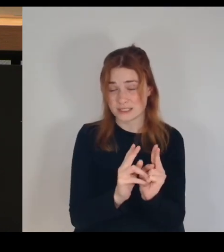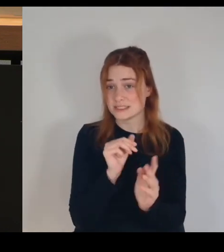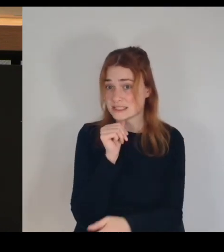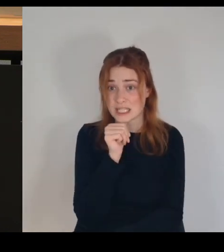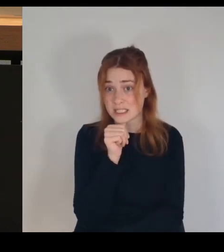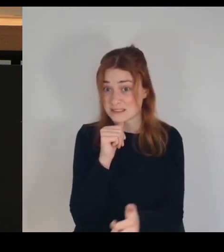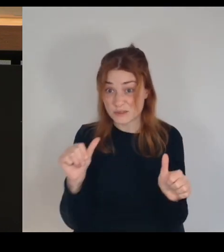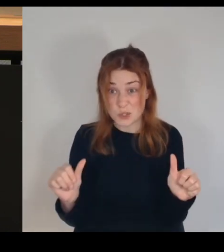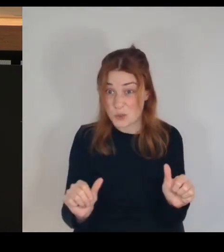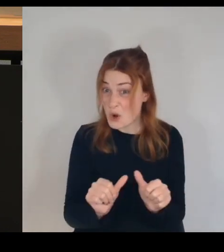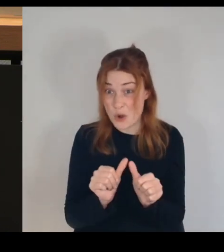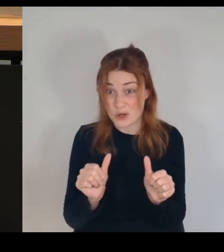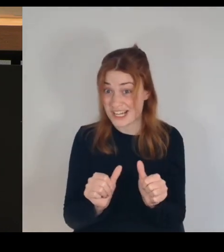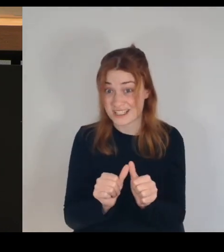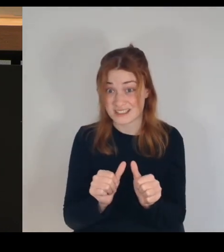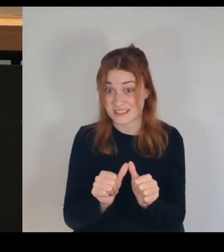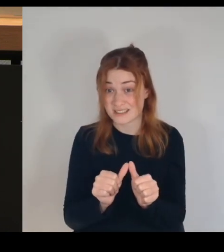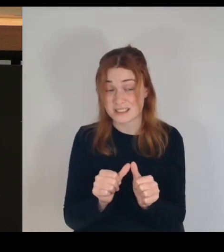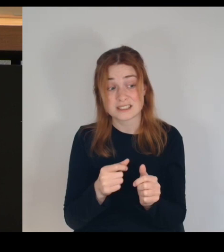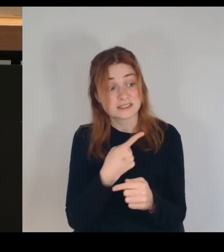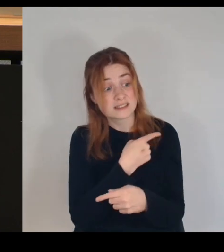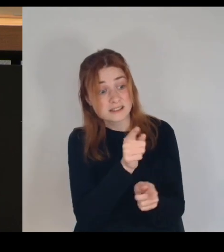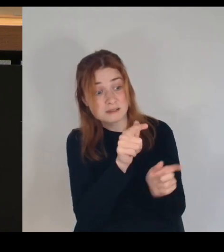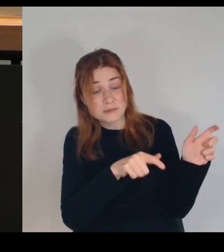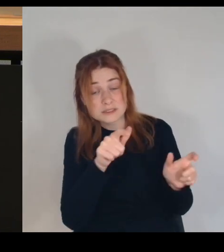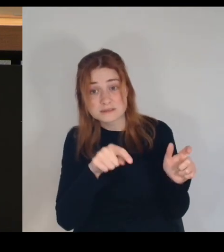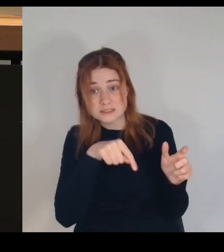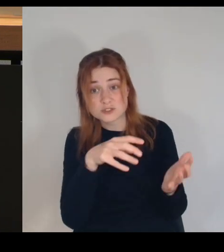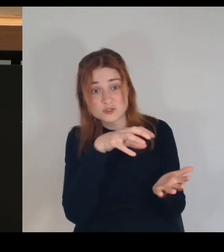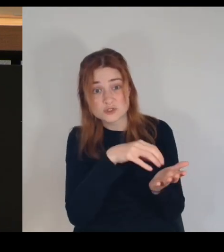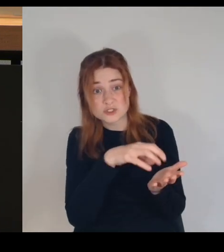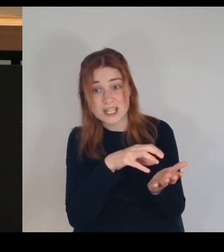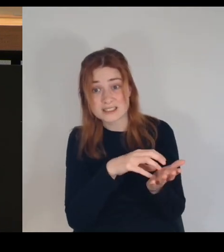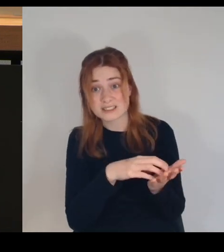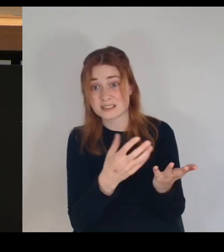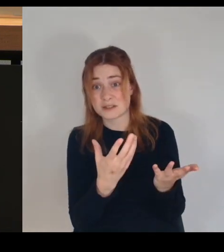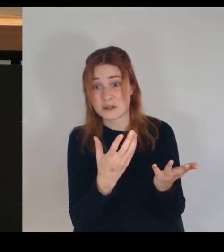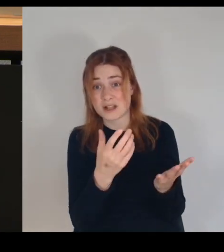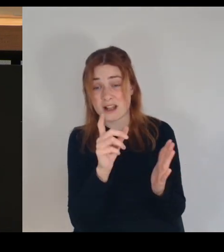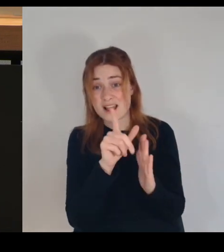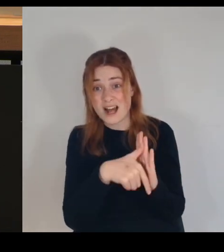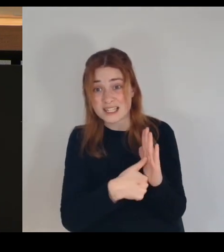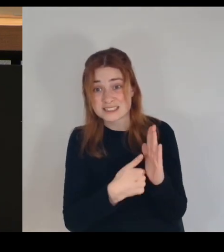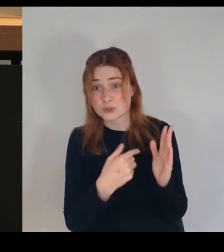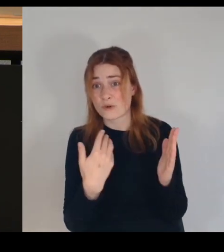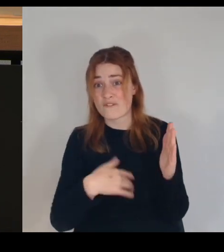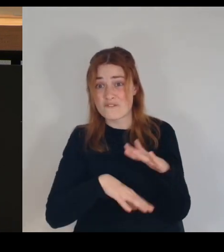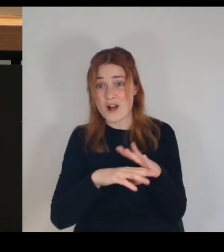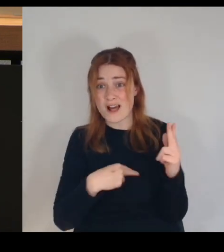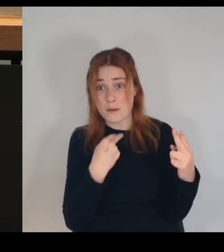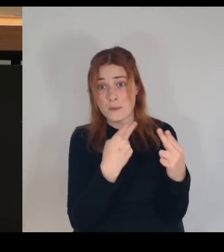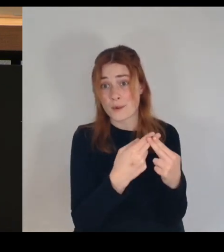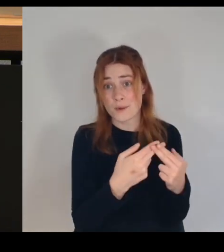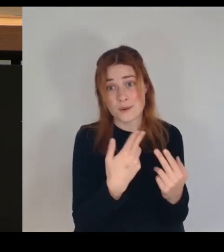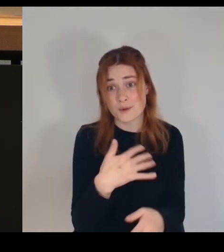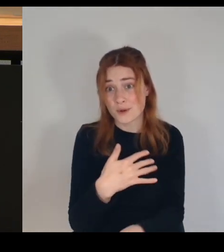Da ist niemand drüber glücklich, dass das Thema angesprochen Vorrangschaltung Du hast es angesprochen das Thema Bus Sonder Fahrstreifen Ich bin in